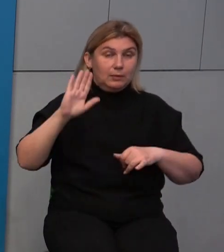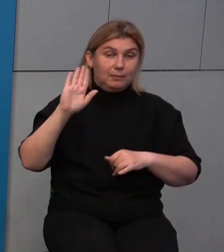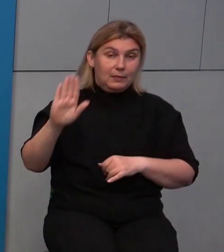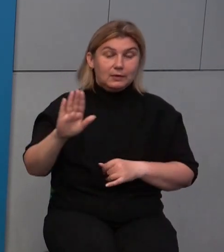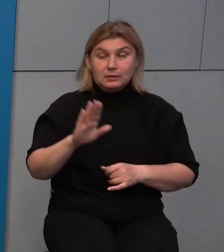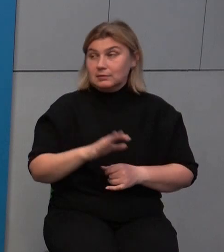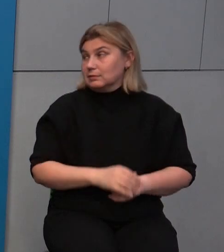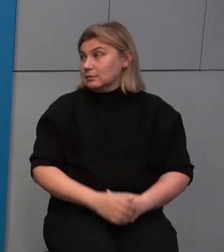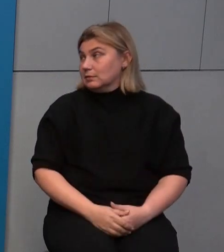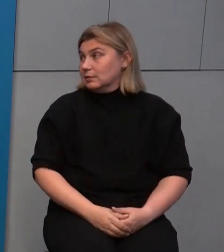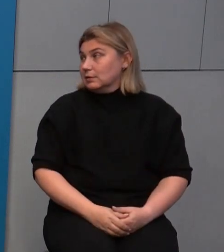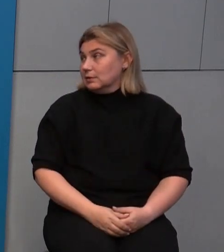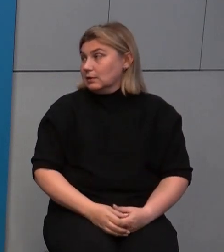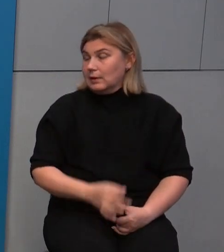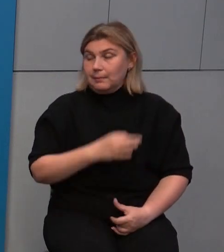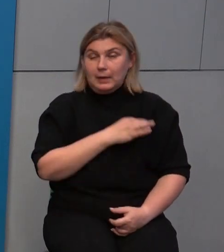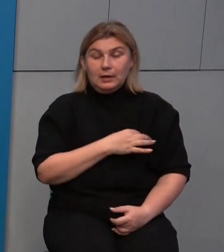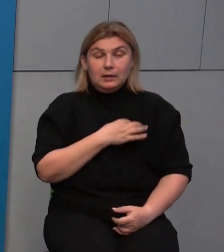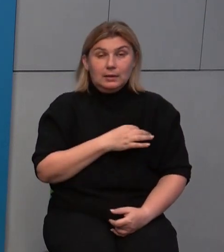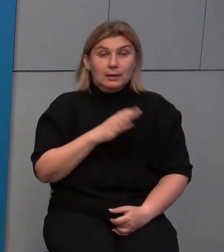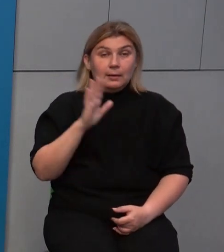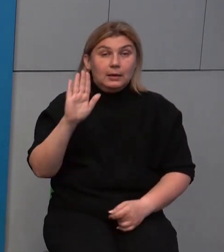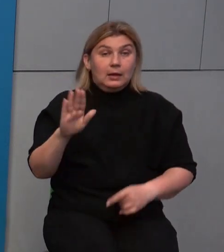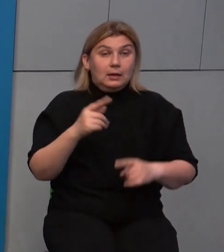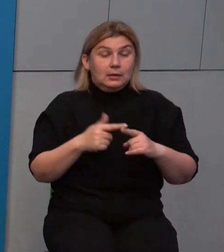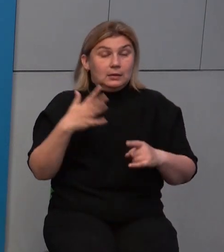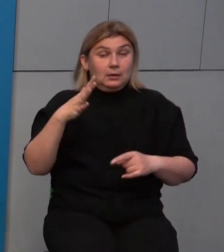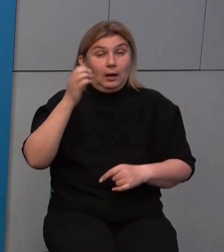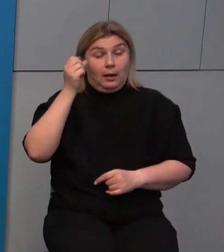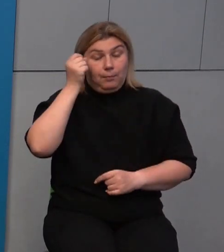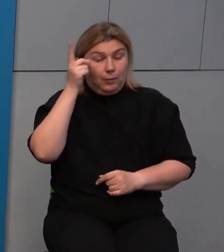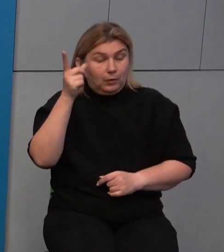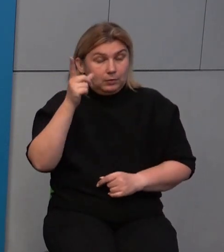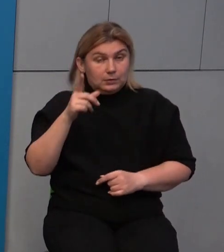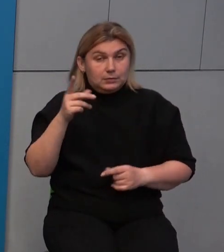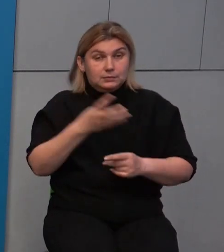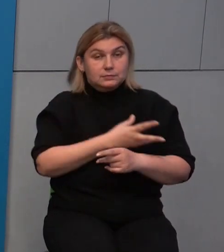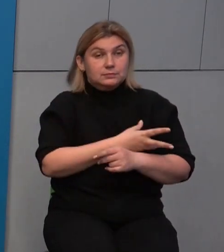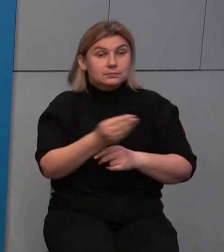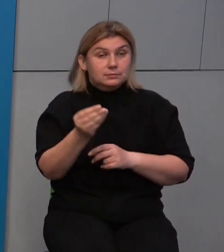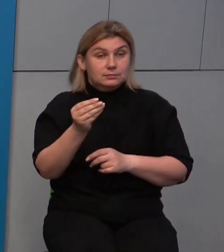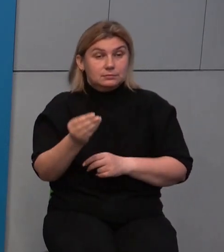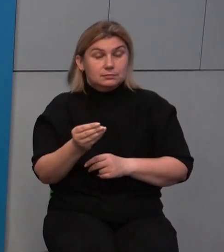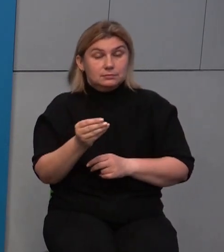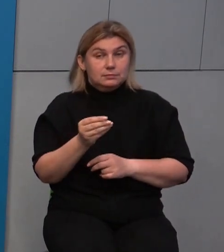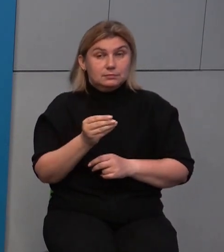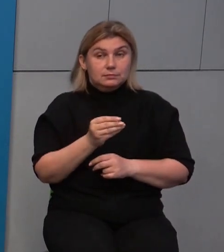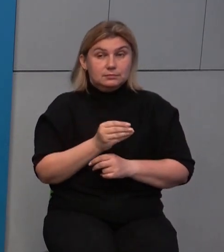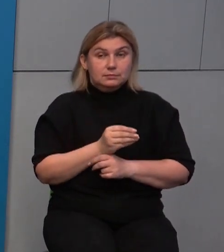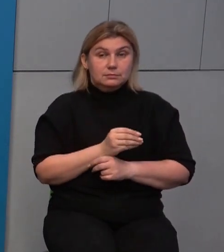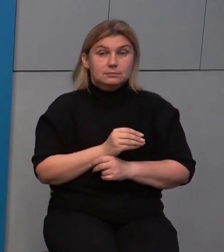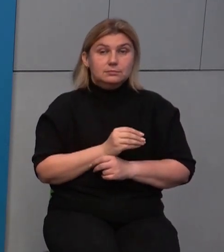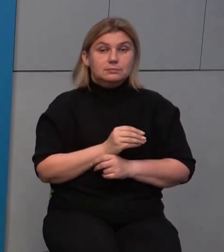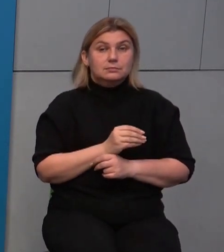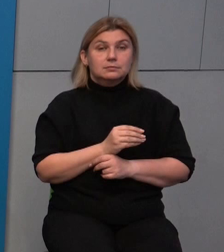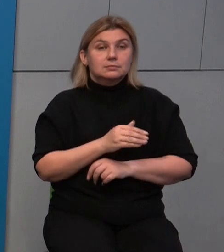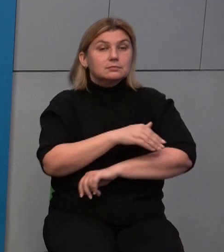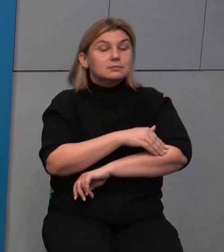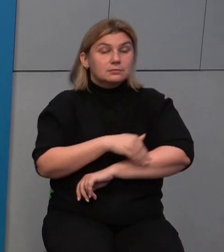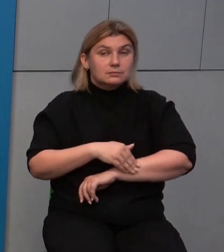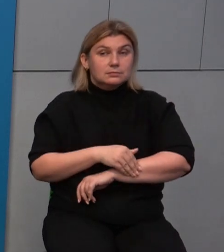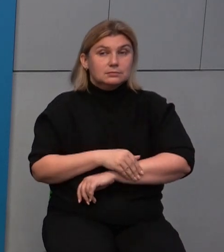Rząd. Partia. Miał wtedy taki pomysł, wypłacał honoraria obcokrajowcom,